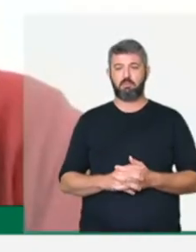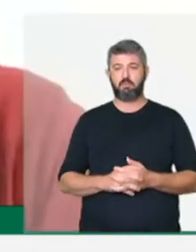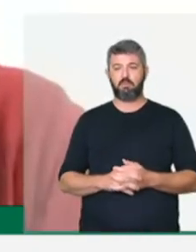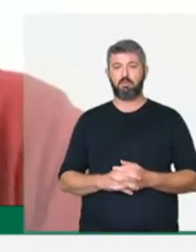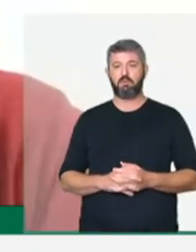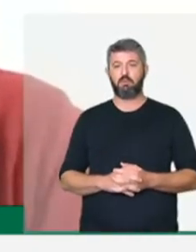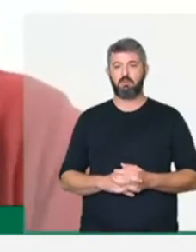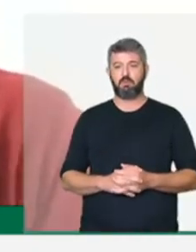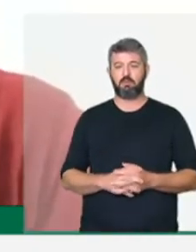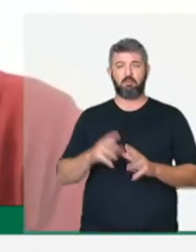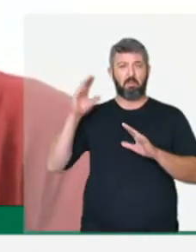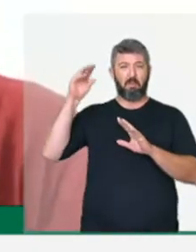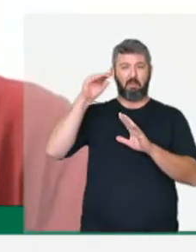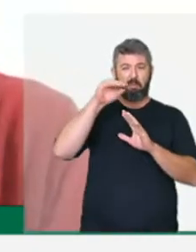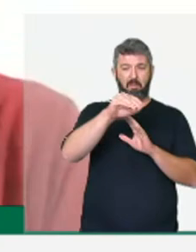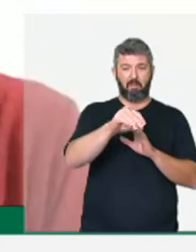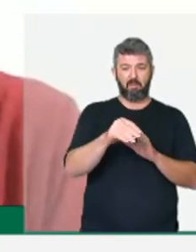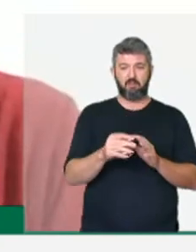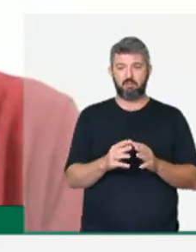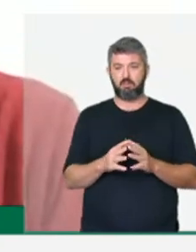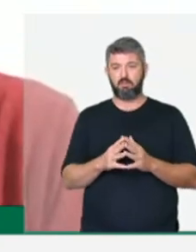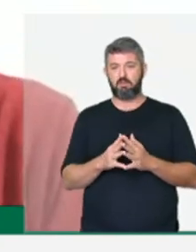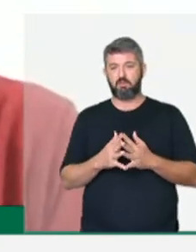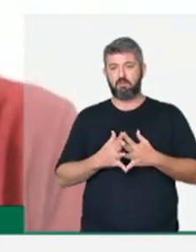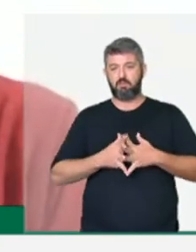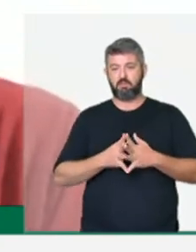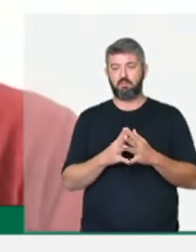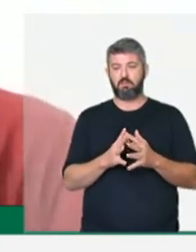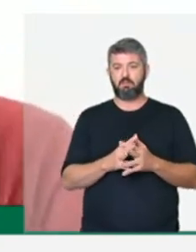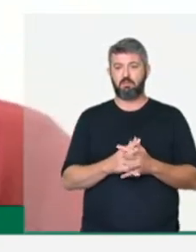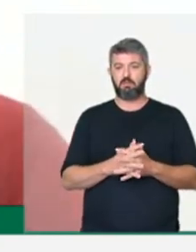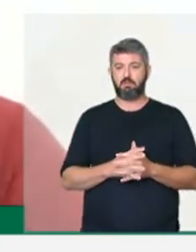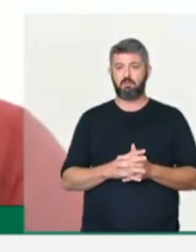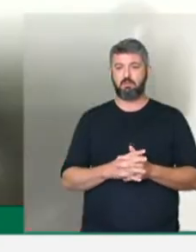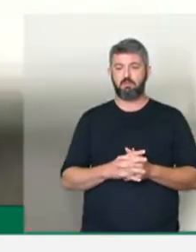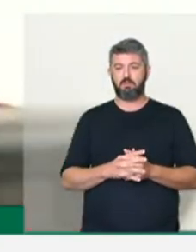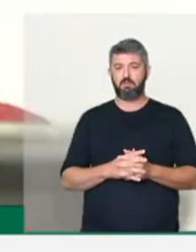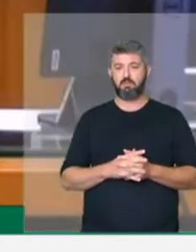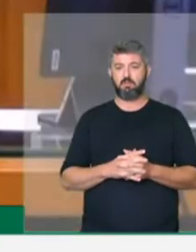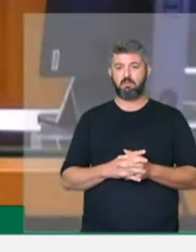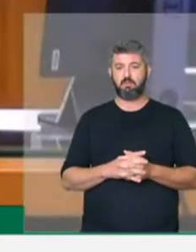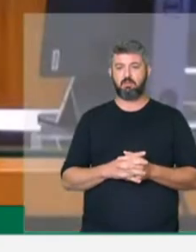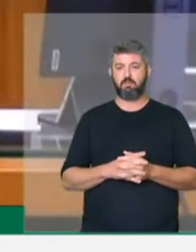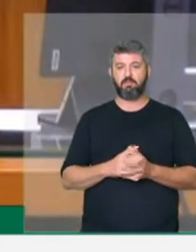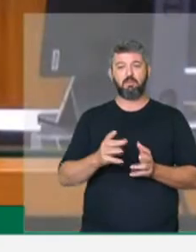[DEPUTADO]: SENHOR PRESIDENTE, AO TEMPO QUE NÓS VAMOS ENCAMINHAR COM A PROPOSTA DA MEDIDA PROVISÓ